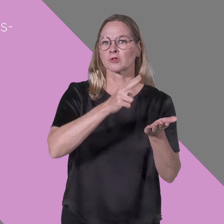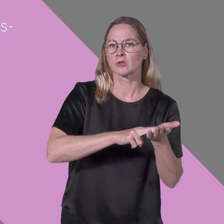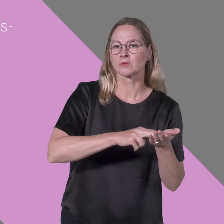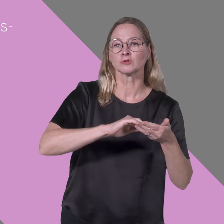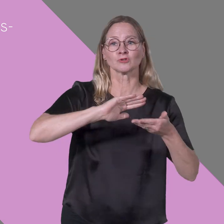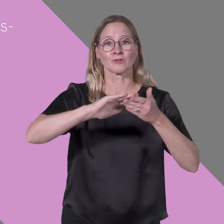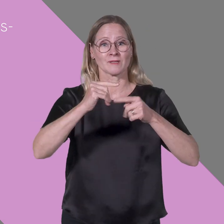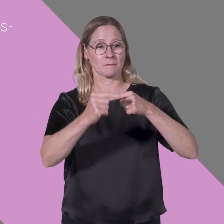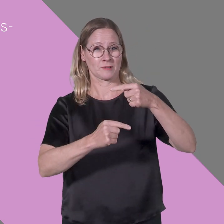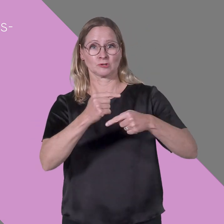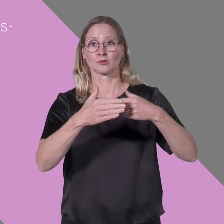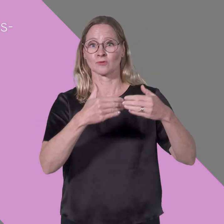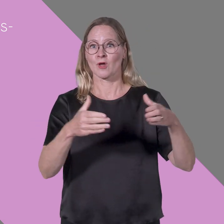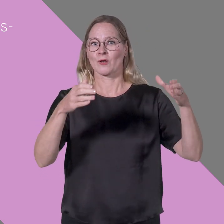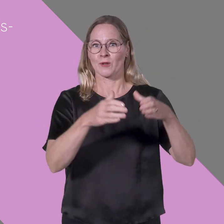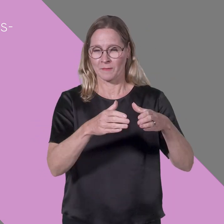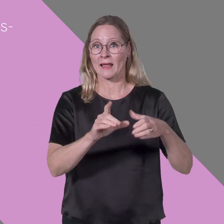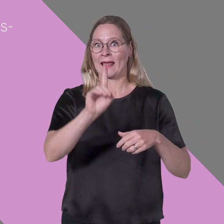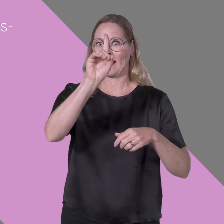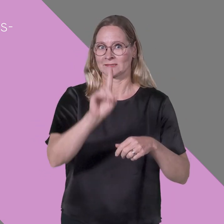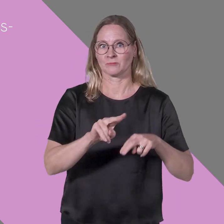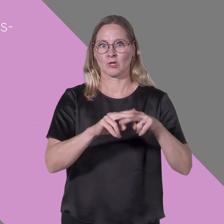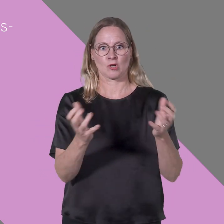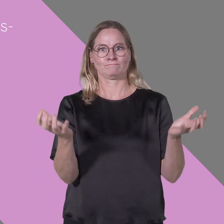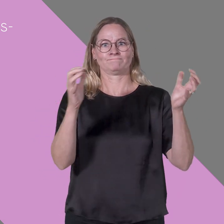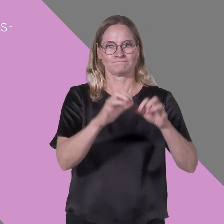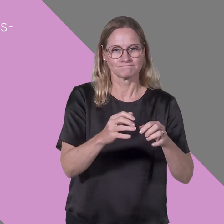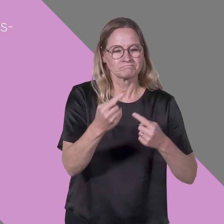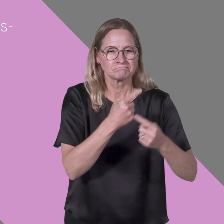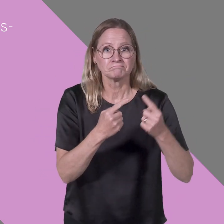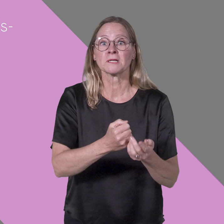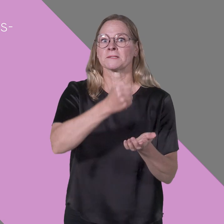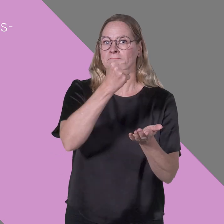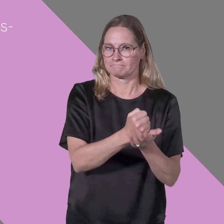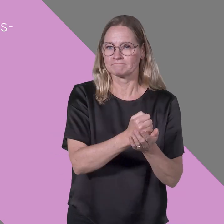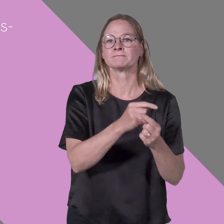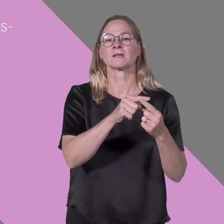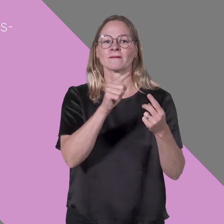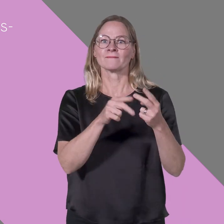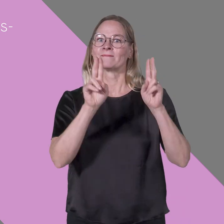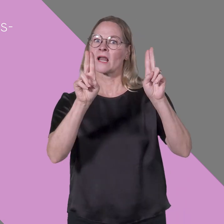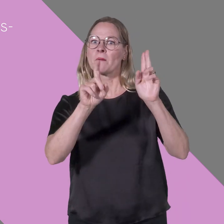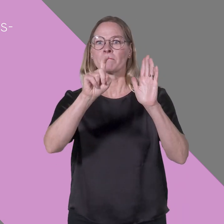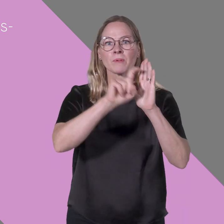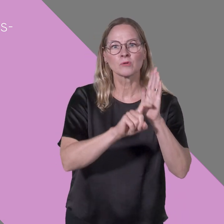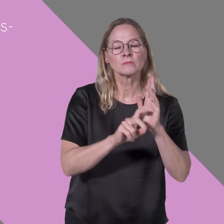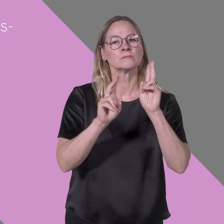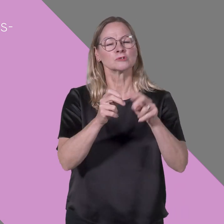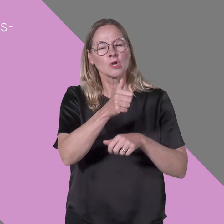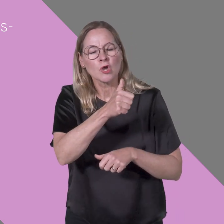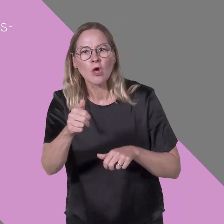että virallisten pöytäkirjojen lisäksi jokaisesta kokouksesta -